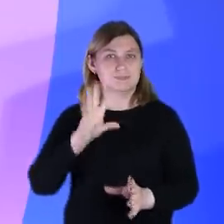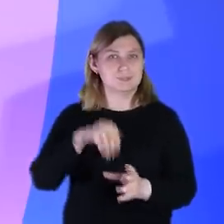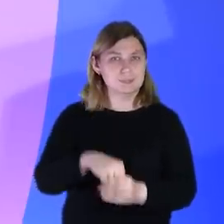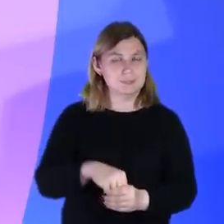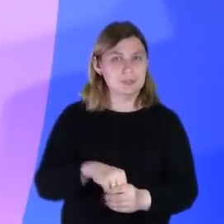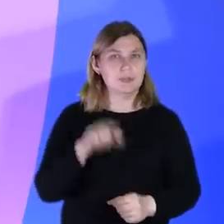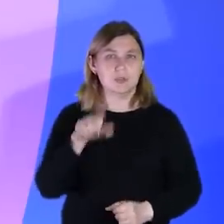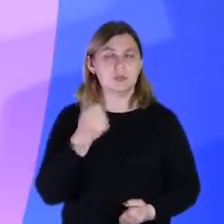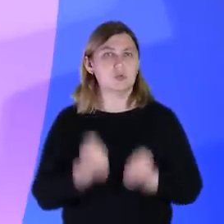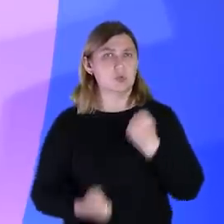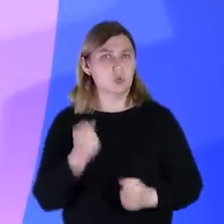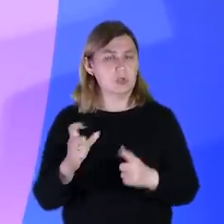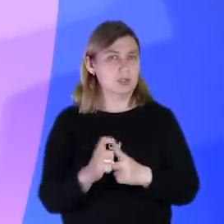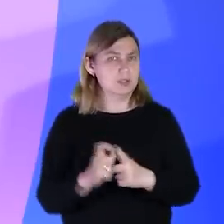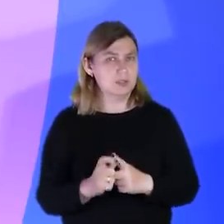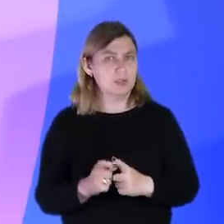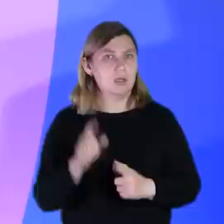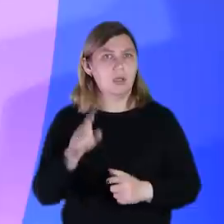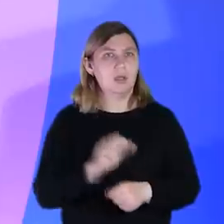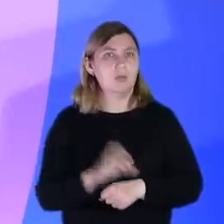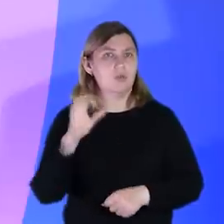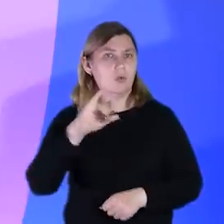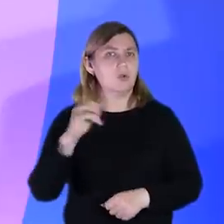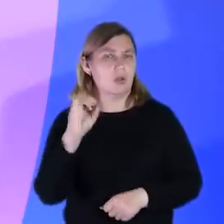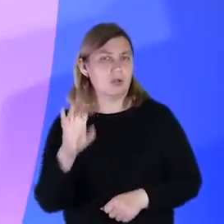Więc to jest takie trudne zagadnienia pod kątem socjologicznym.